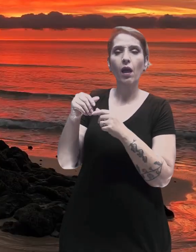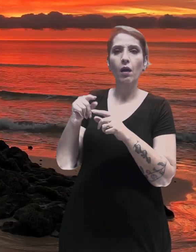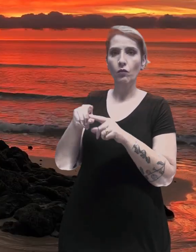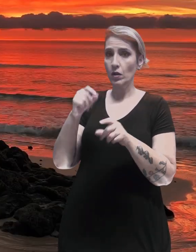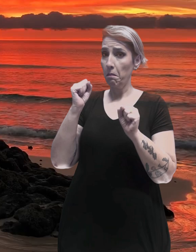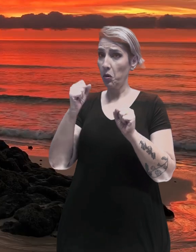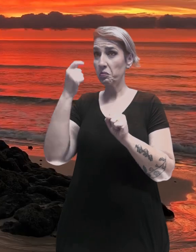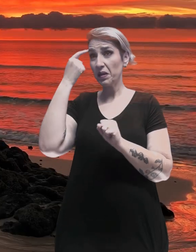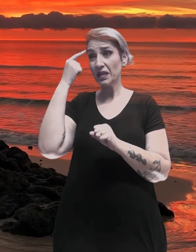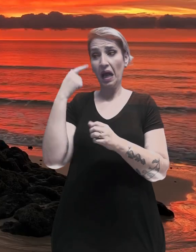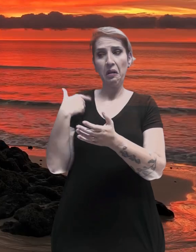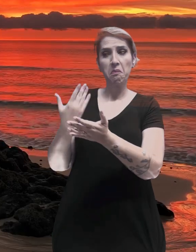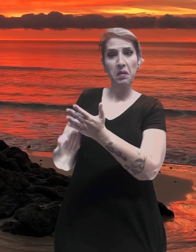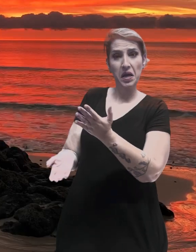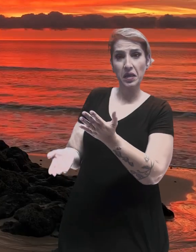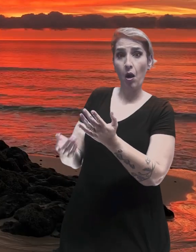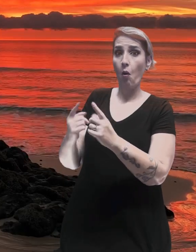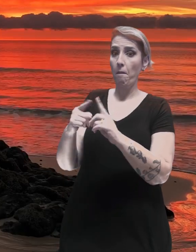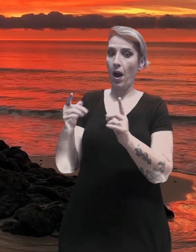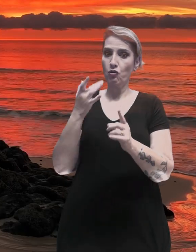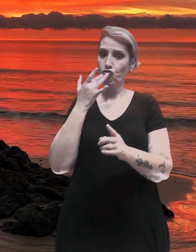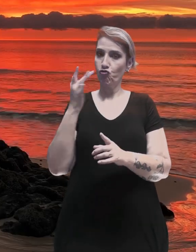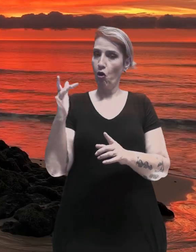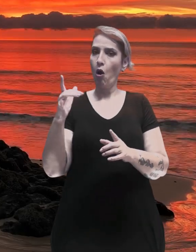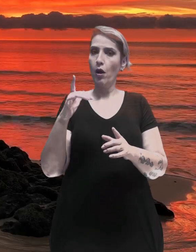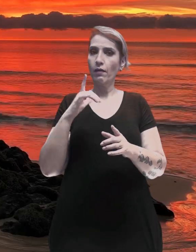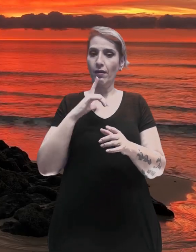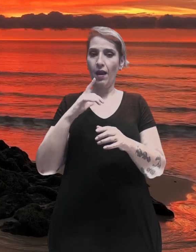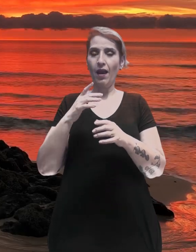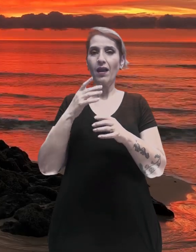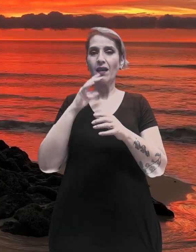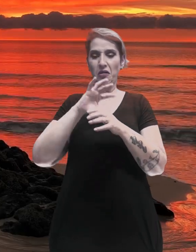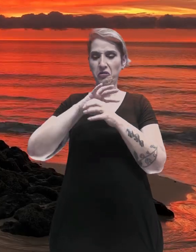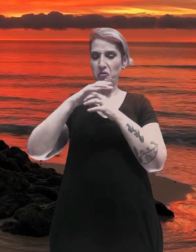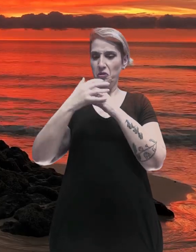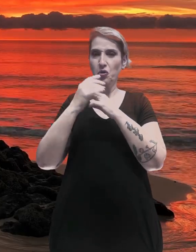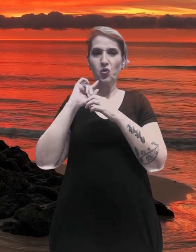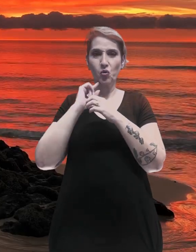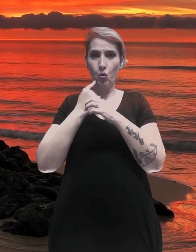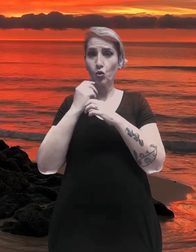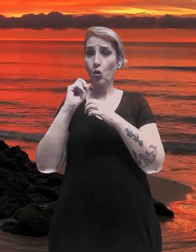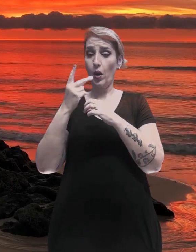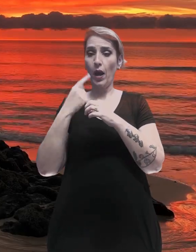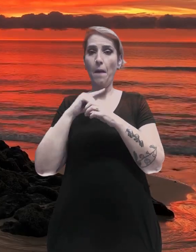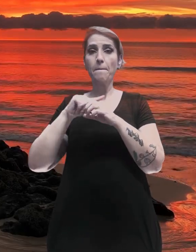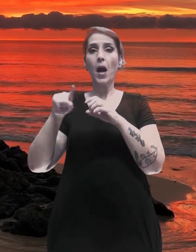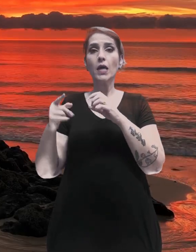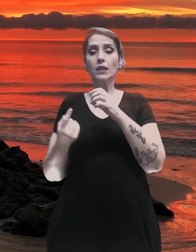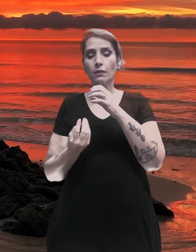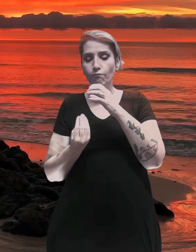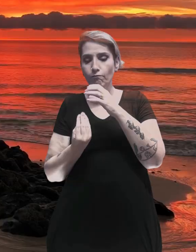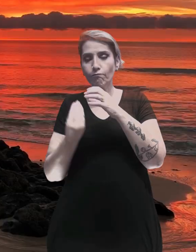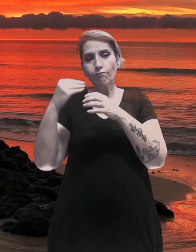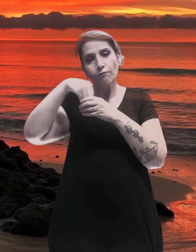mas a joia nunca deixou de brilhar sob a sujeira. Da mesma forma,